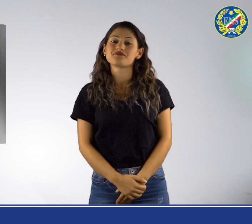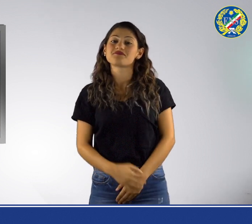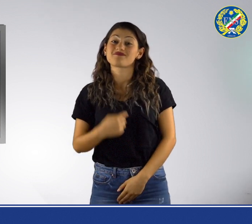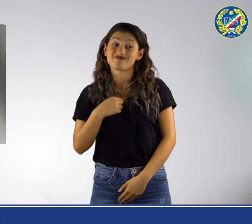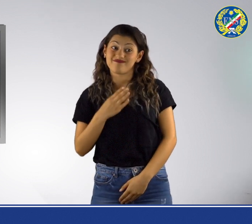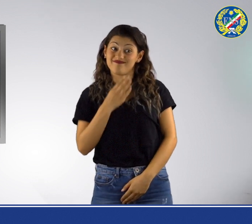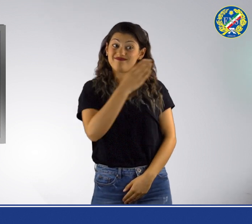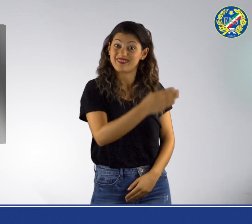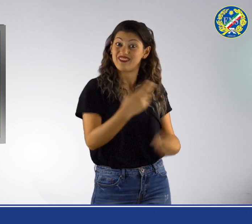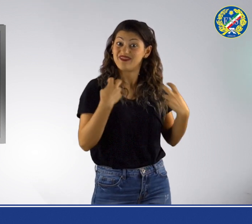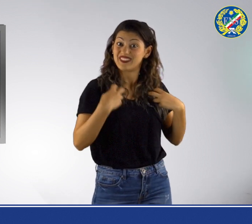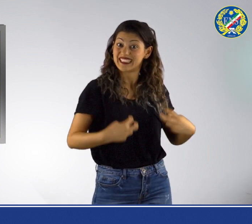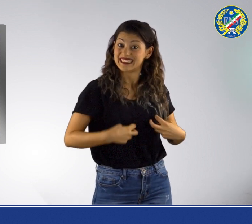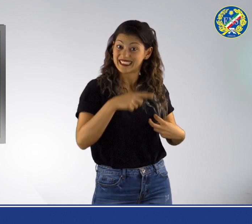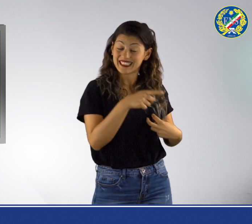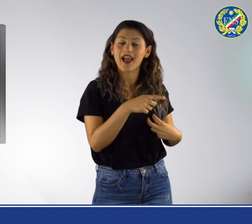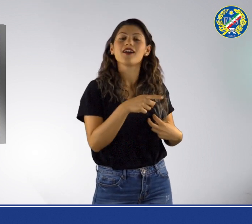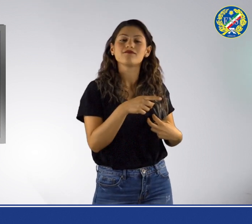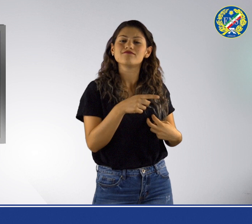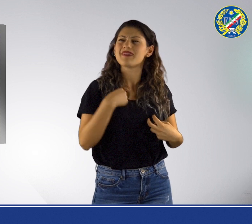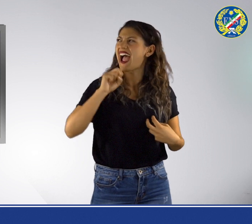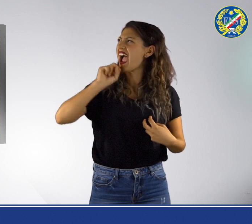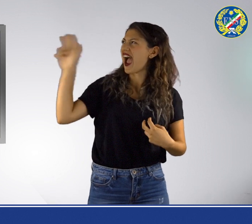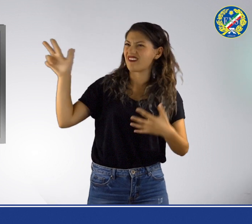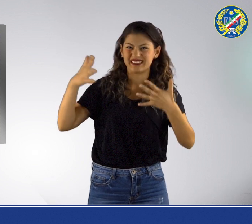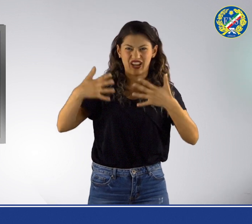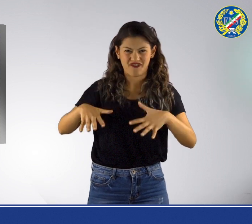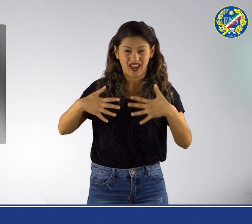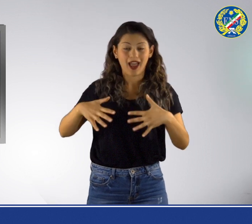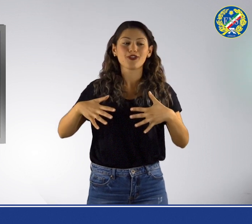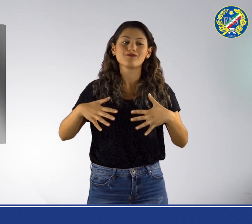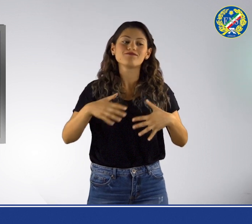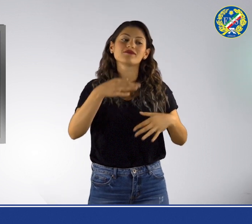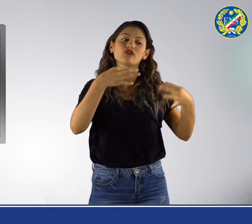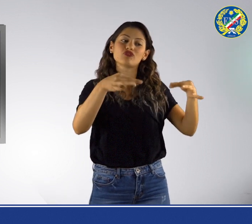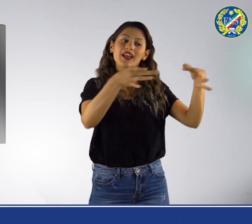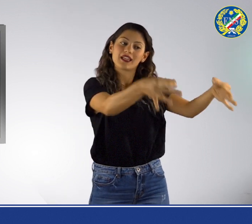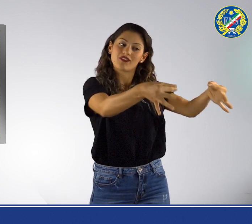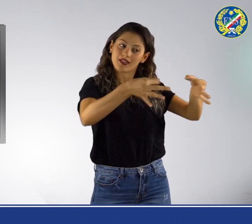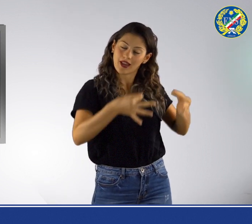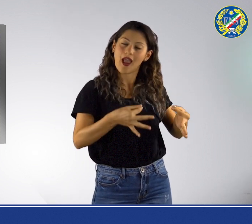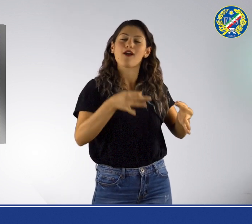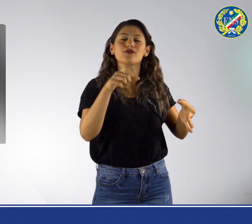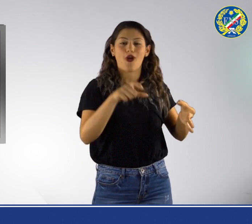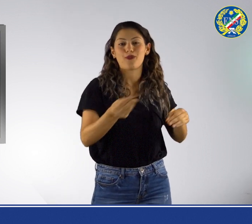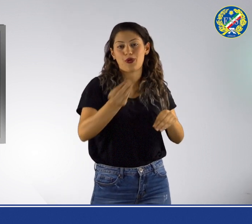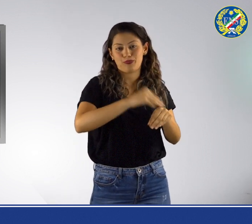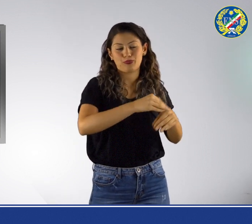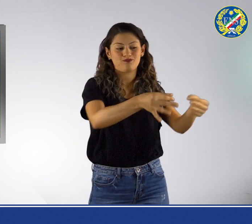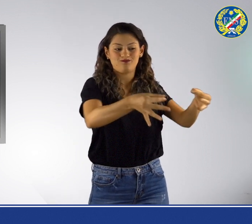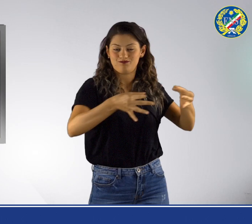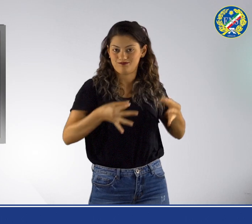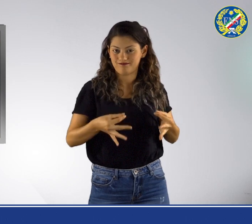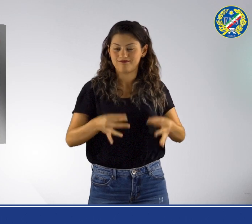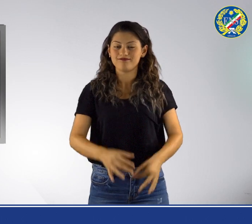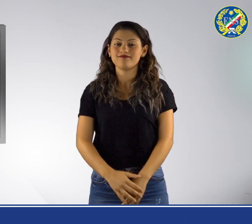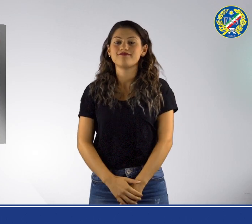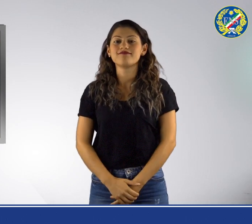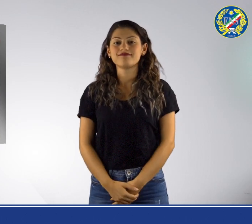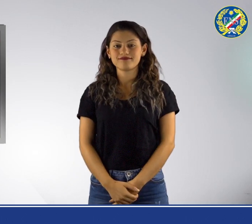Se l'assenza per malattia è dovuta alla necessità di effettuare le visite, il permesso è giustificato